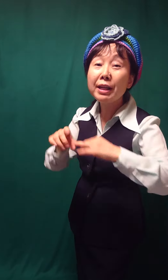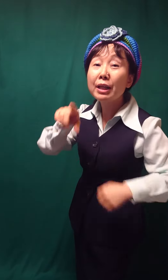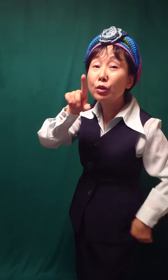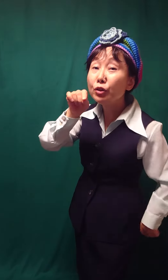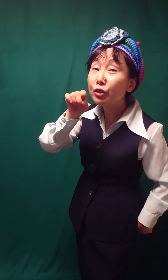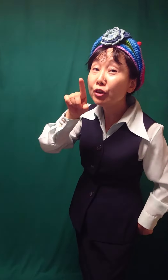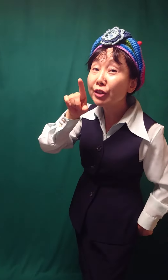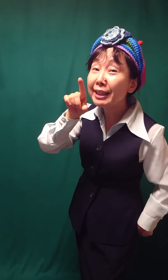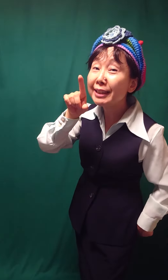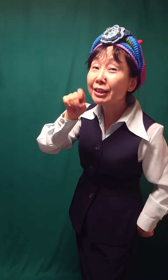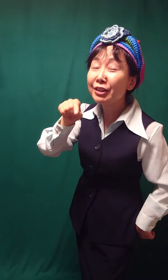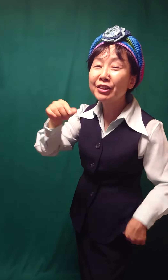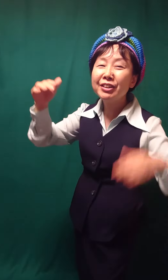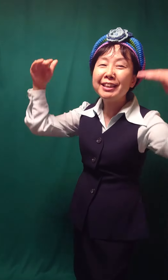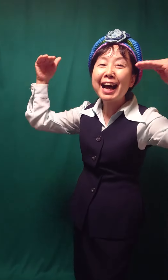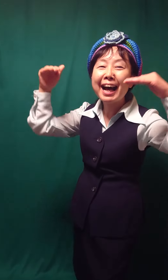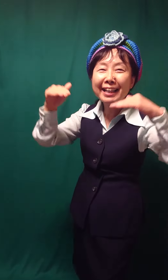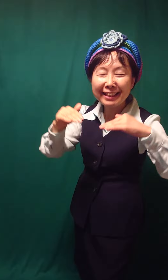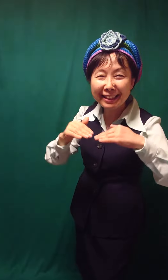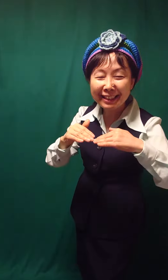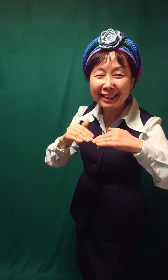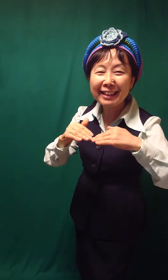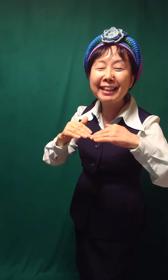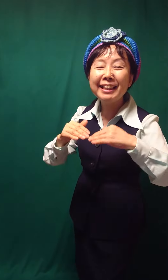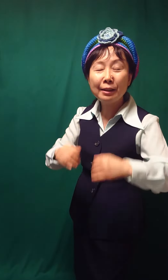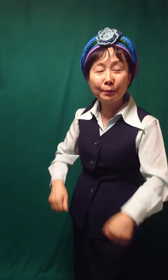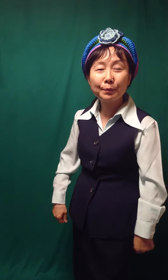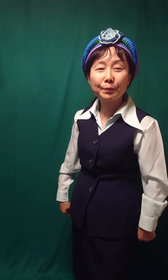鶯谷